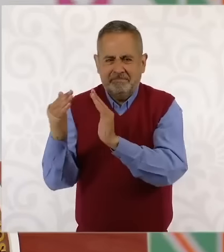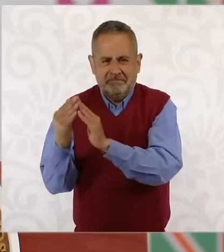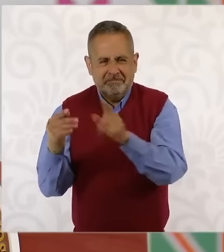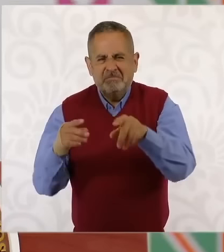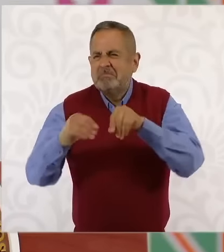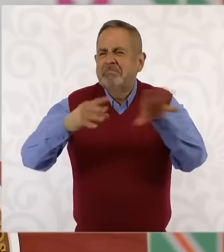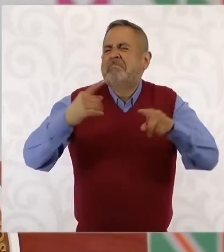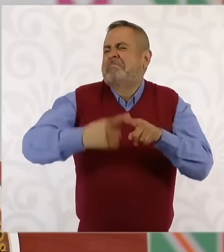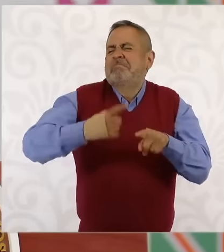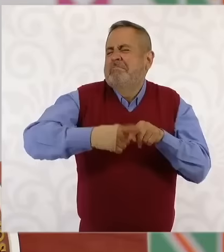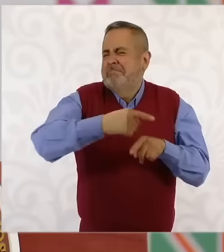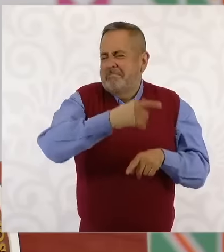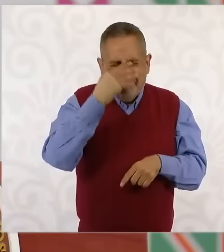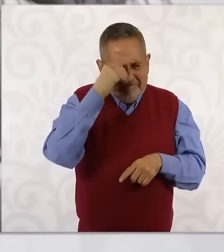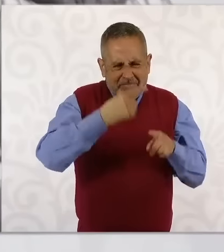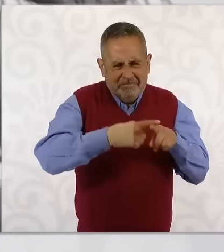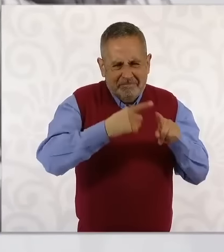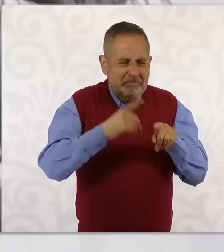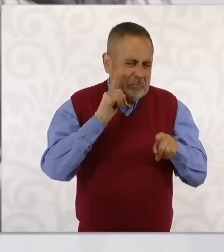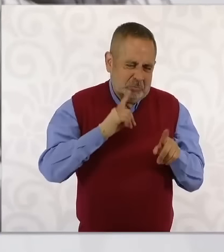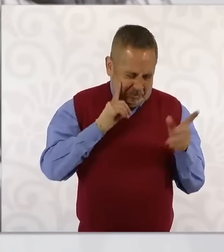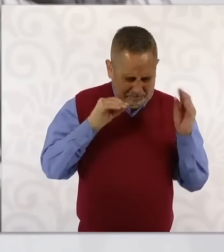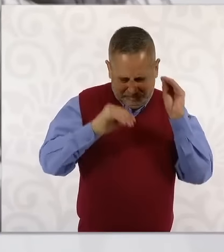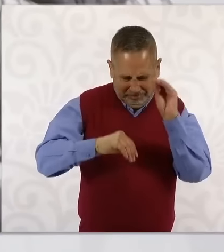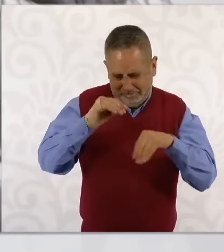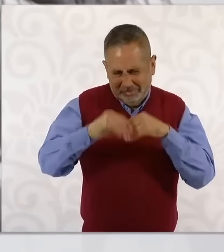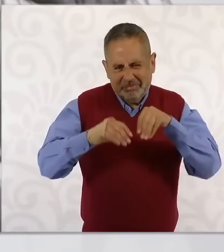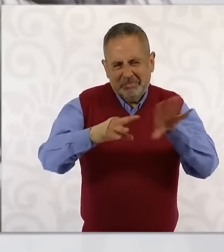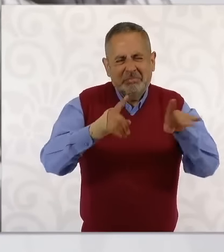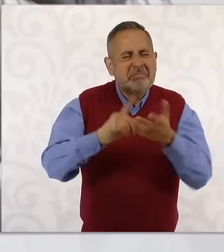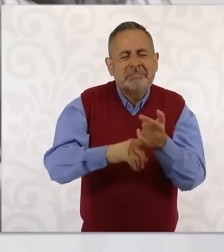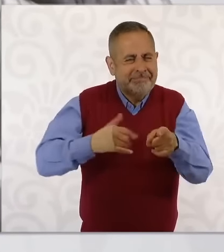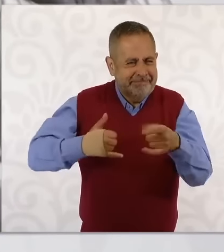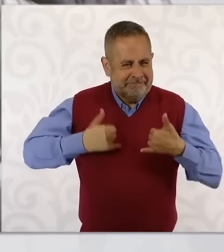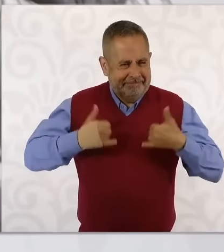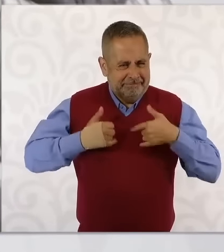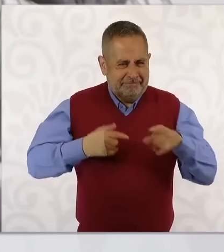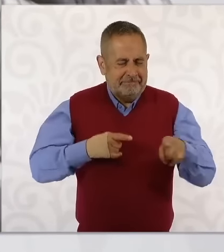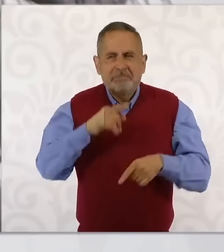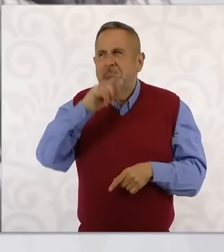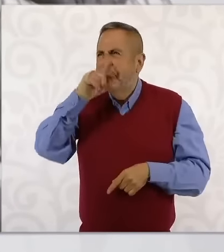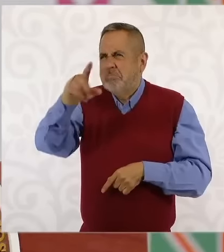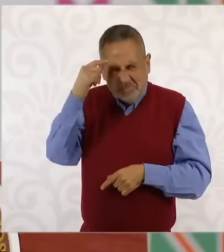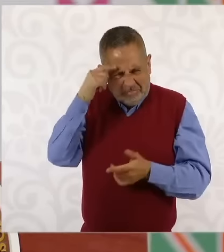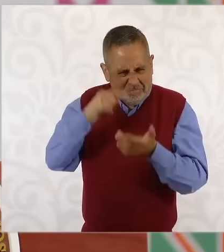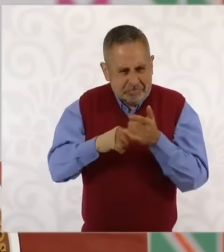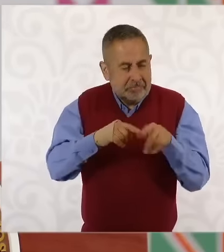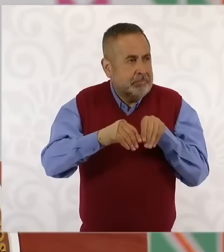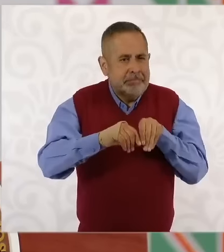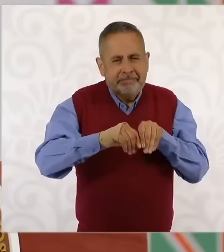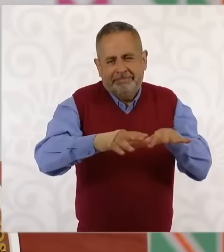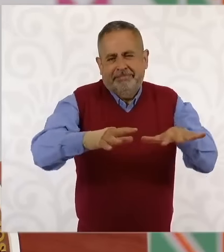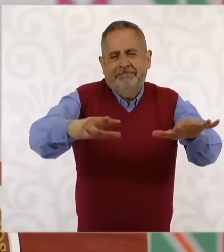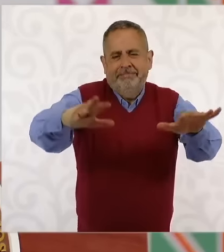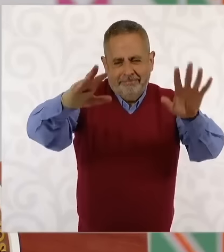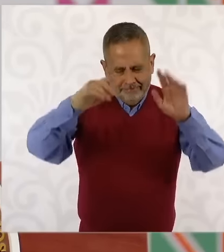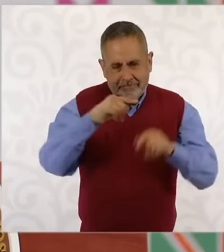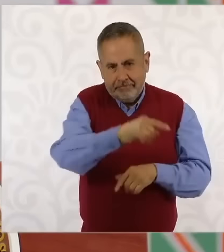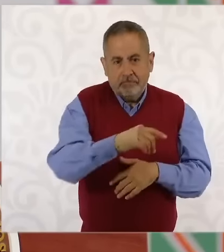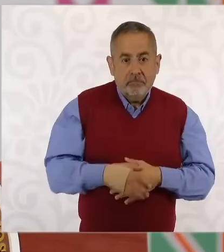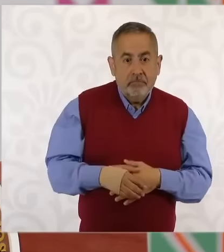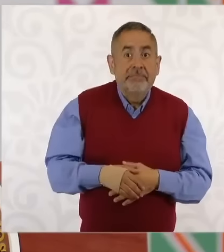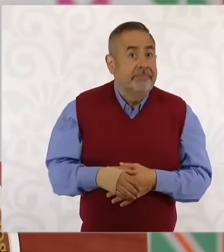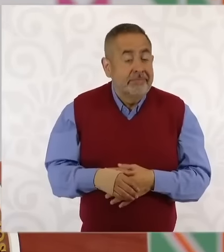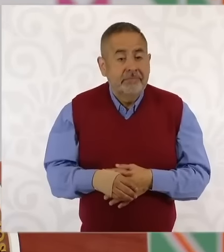una una chica de una joven de Jalisco, creo que es. Y de ahí pues a bueno, los niños,